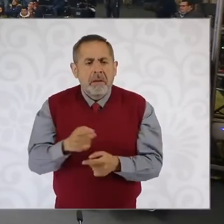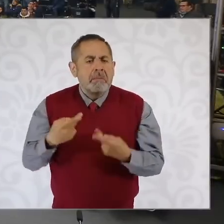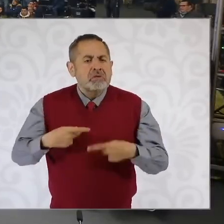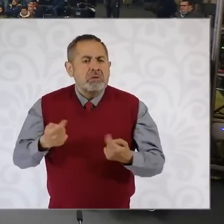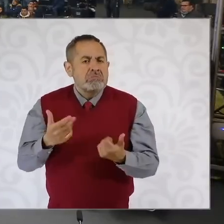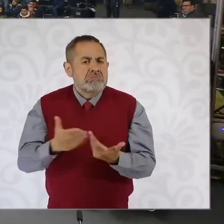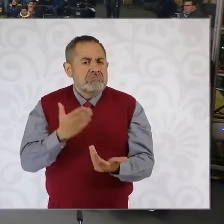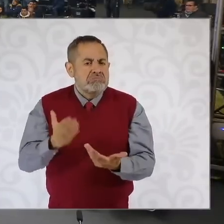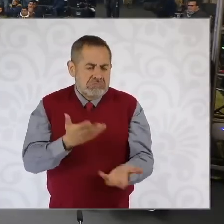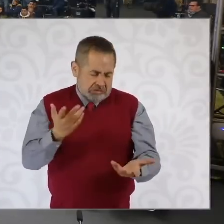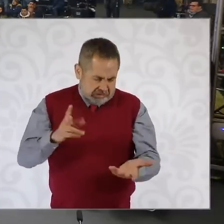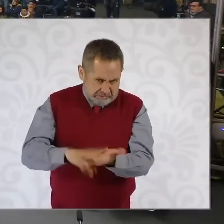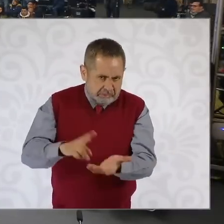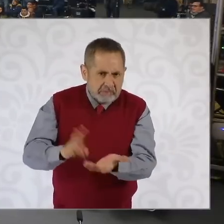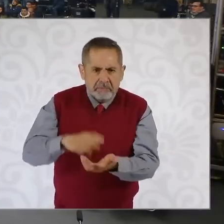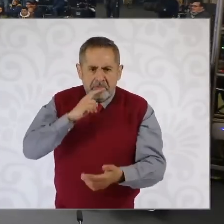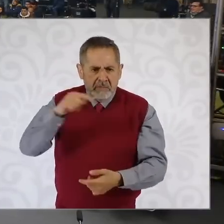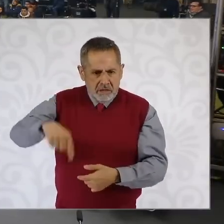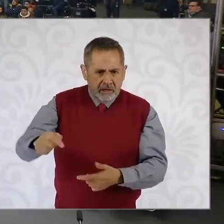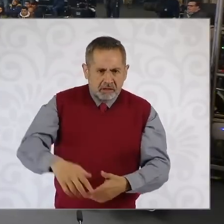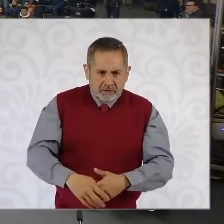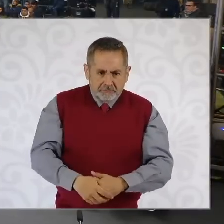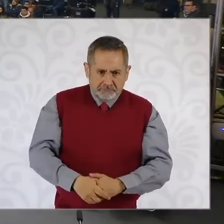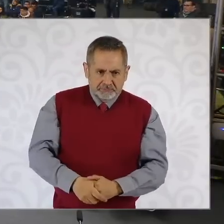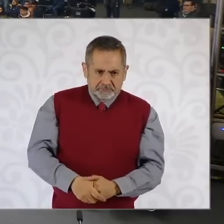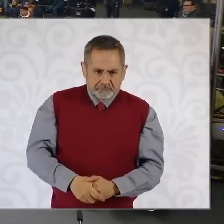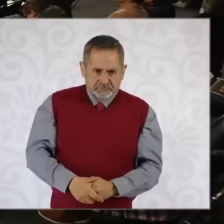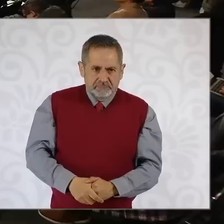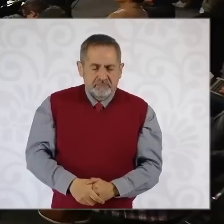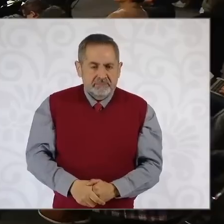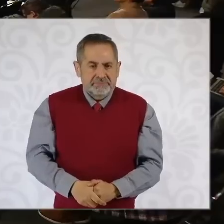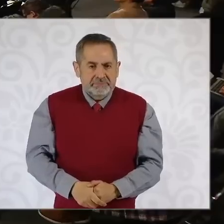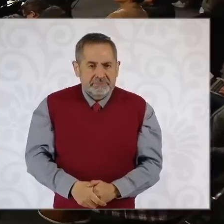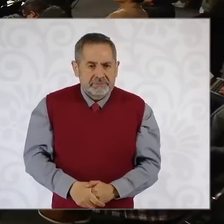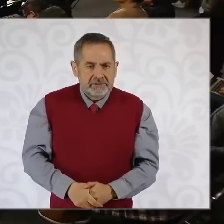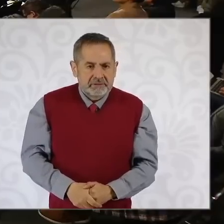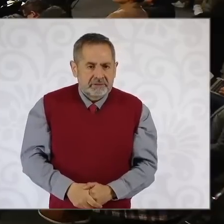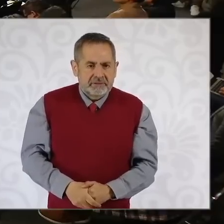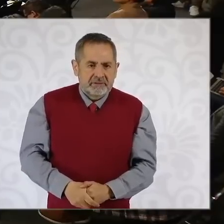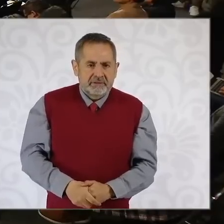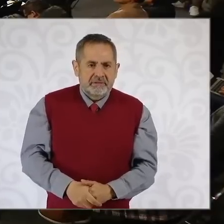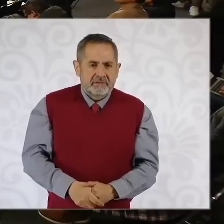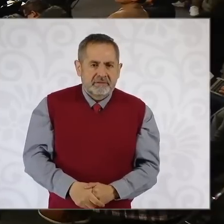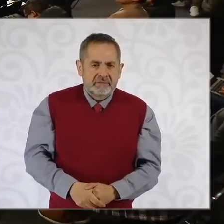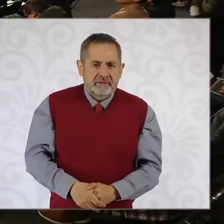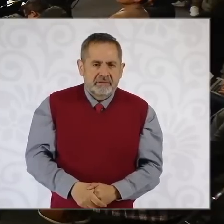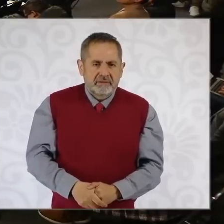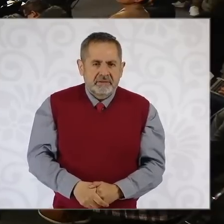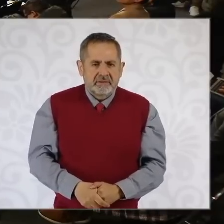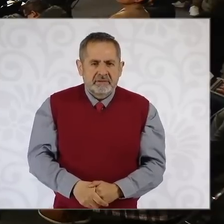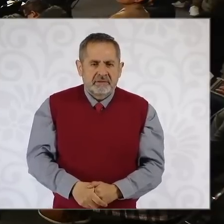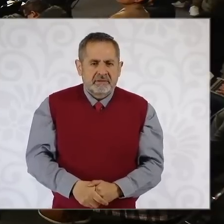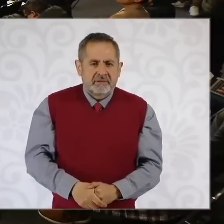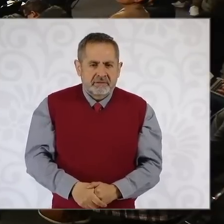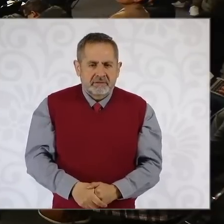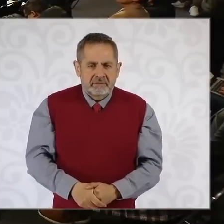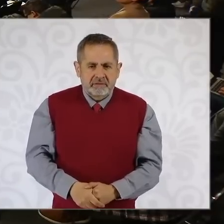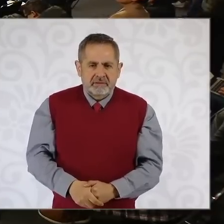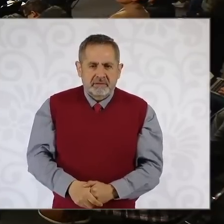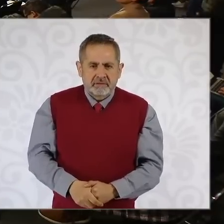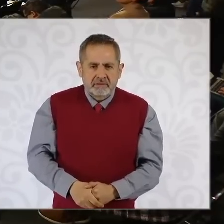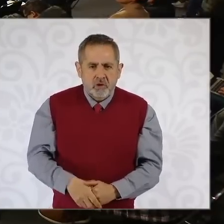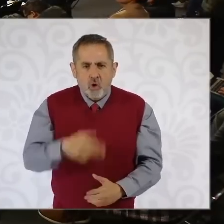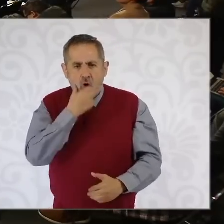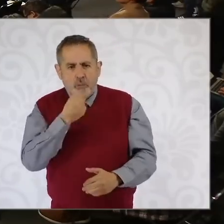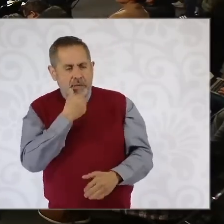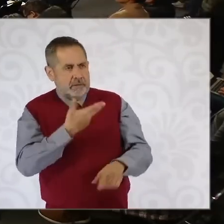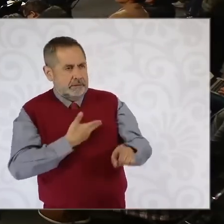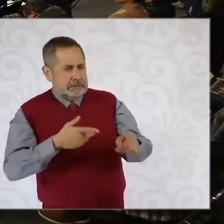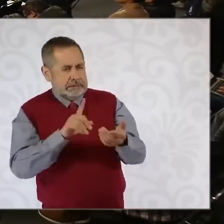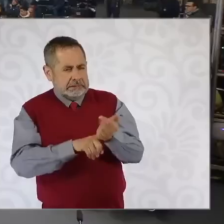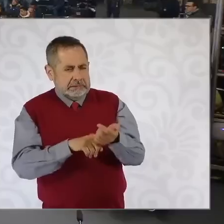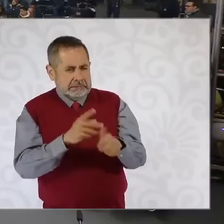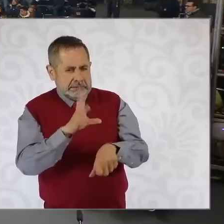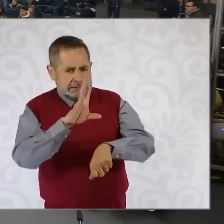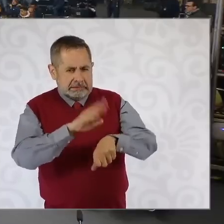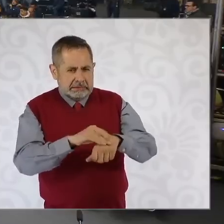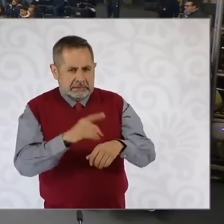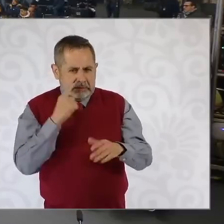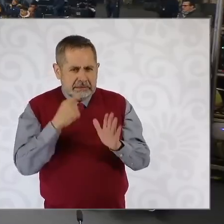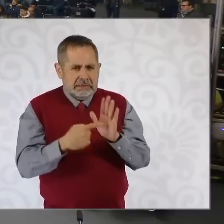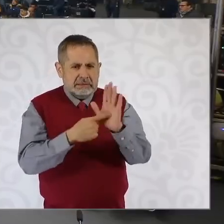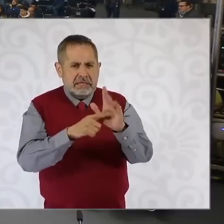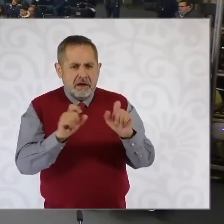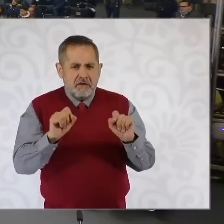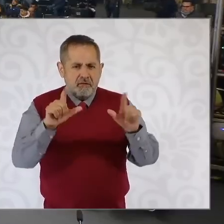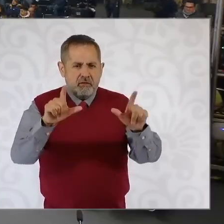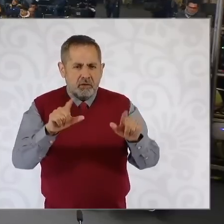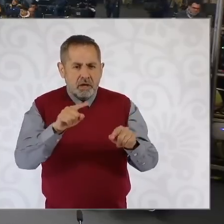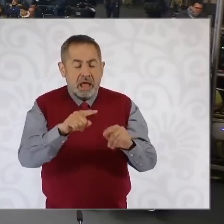pena presidenta mientras está la imagen me dejaría enseñarle una imagen de la casa blanca